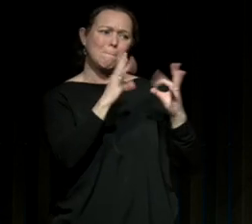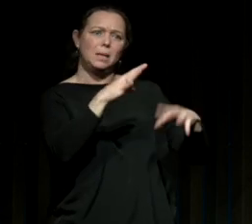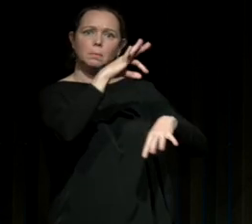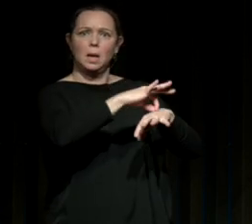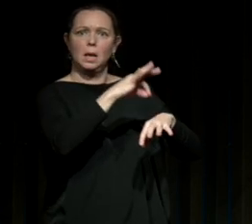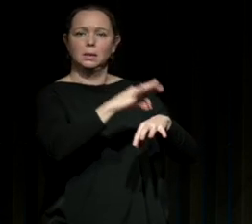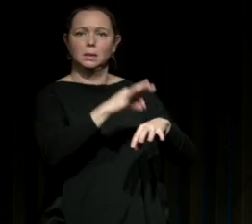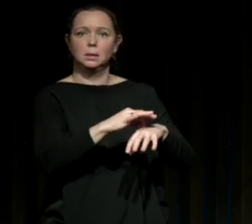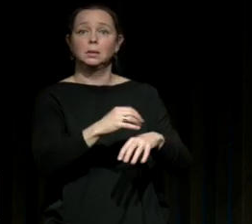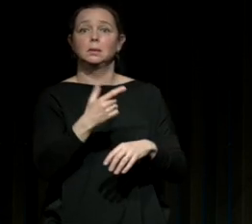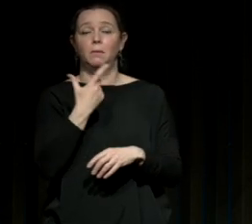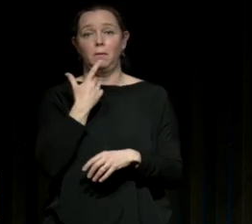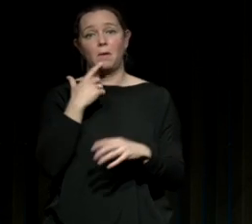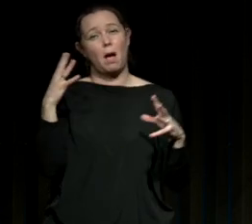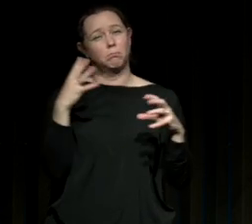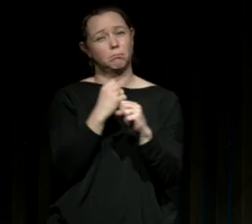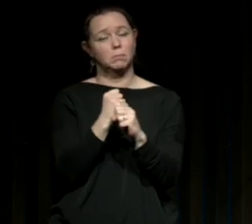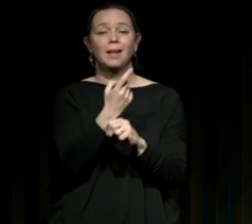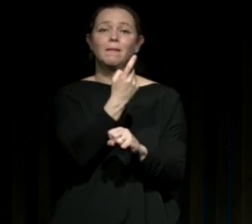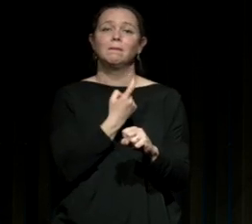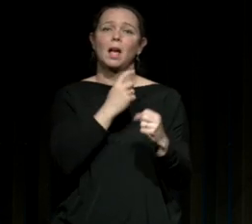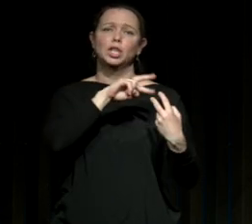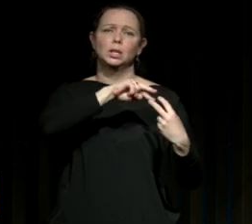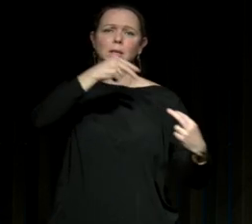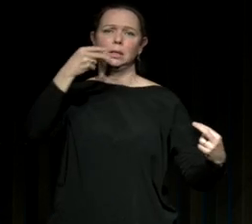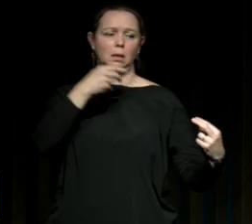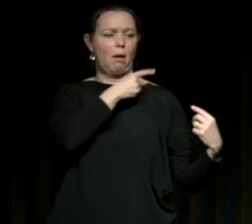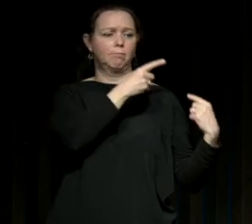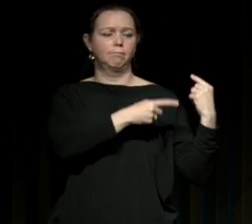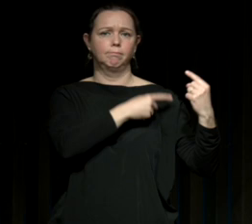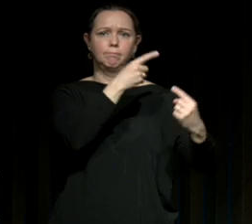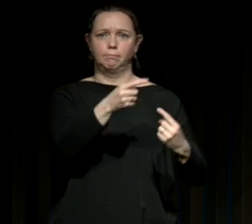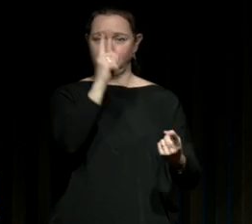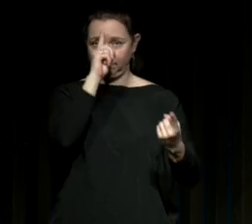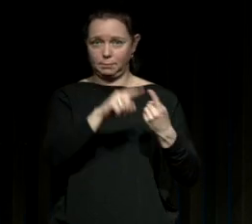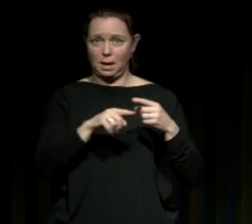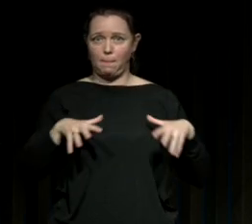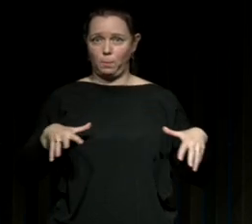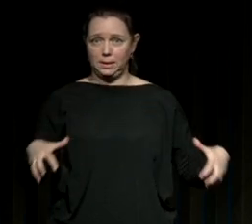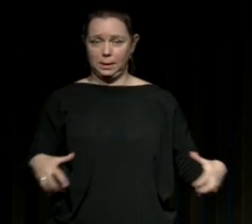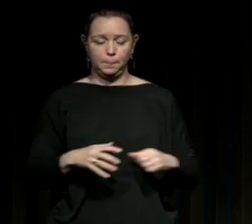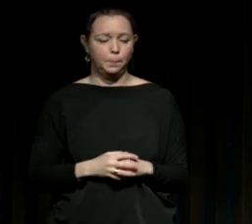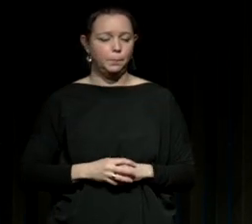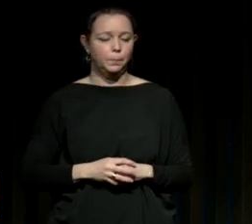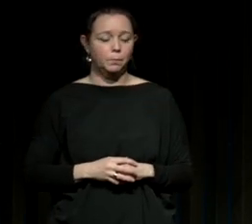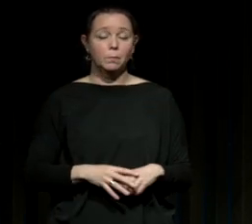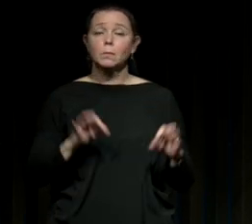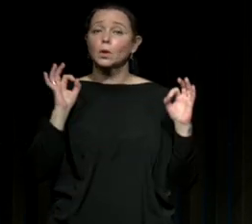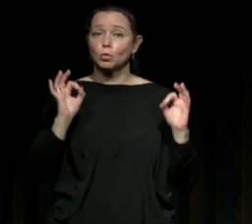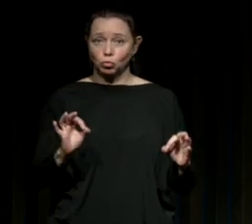vais vous parler deux mots des causes génétiques de l'obésité effectivement l'obésité c'est une